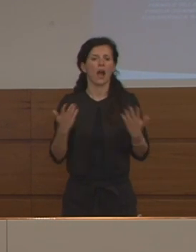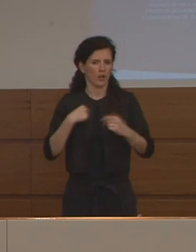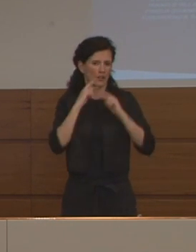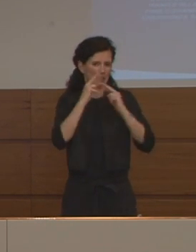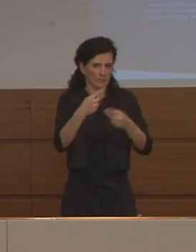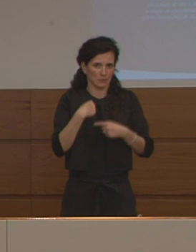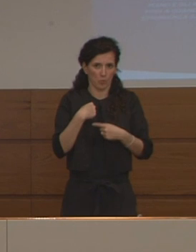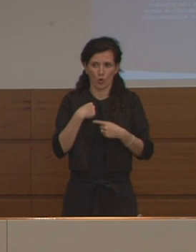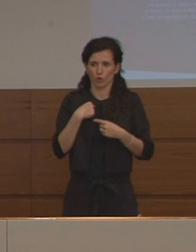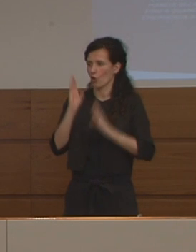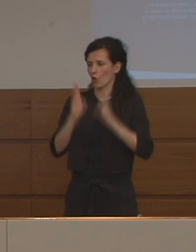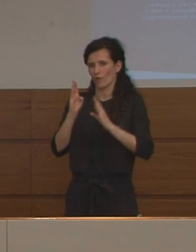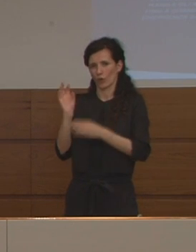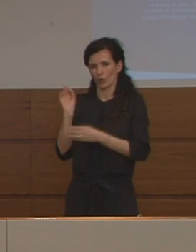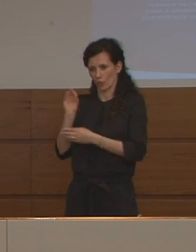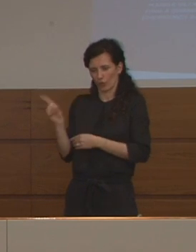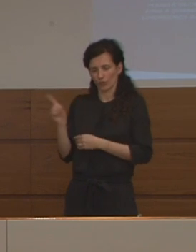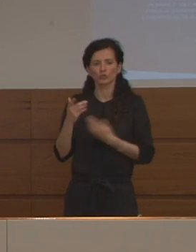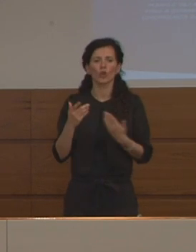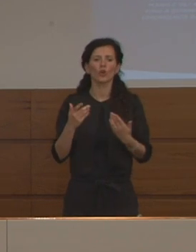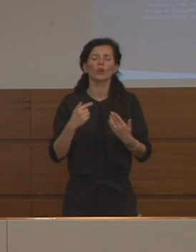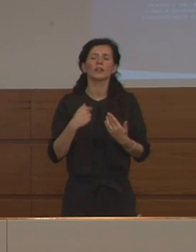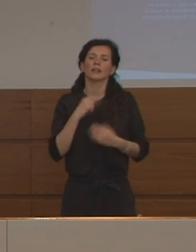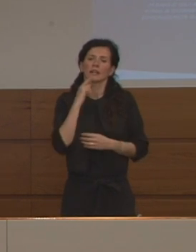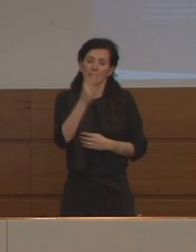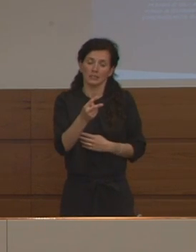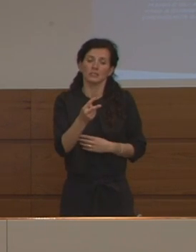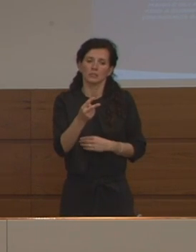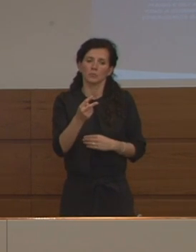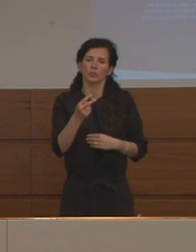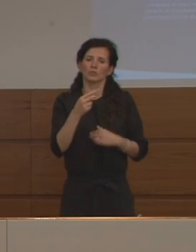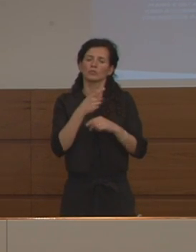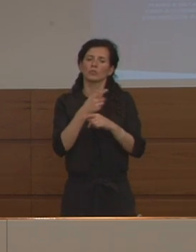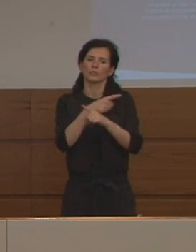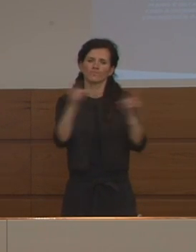più del del Professore. Come sapete, questi dati vengono raccolti sul